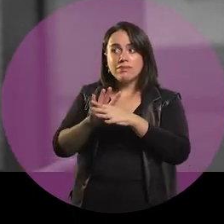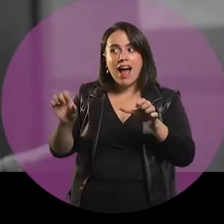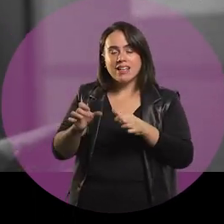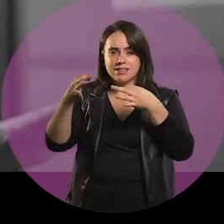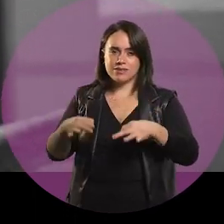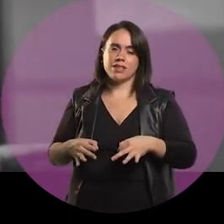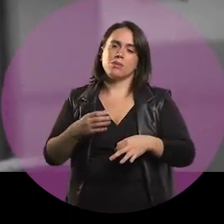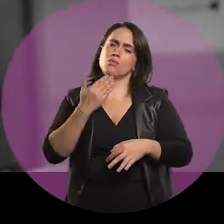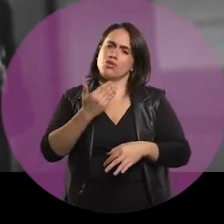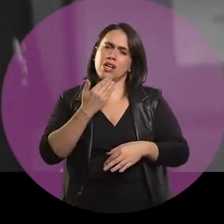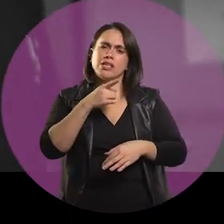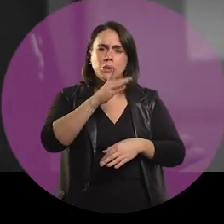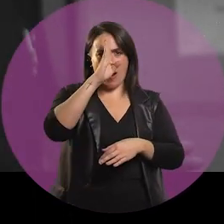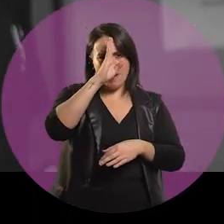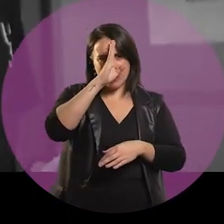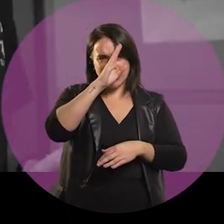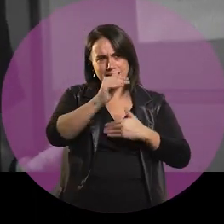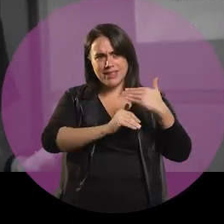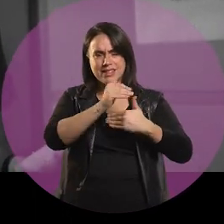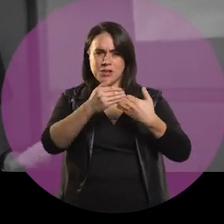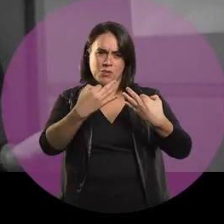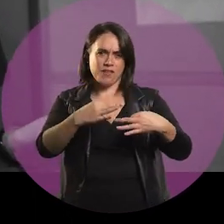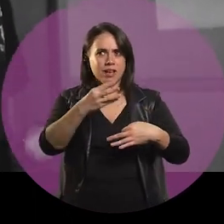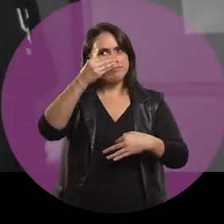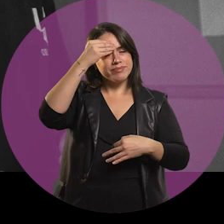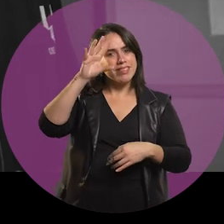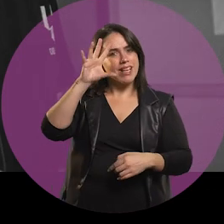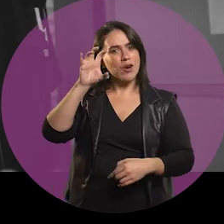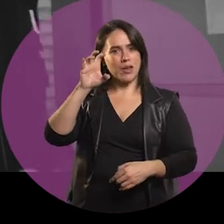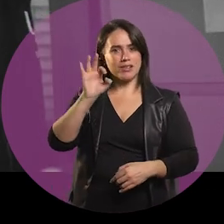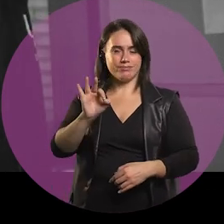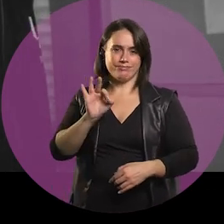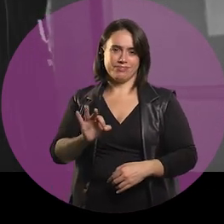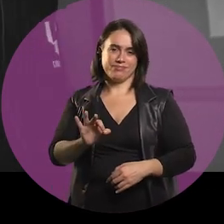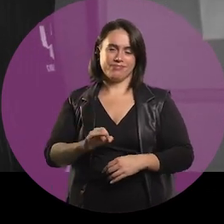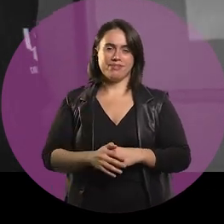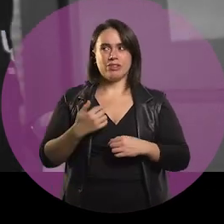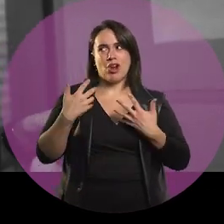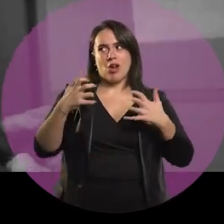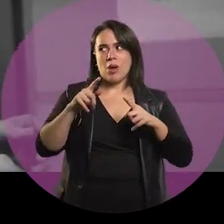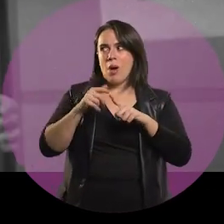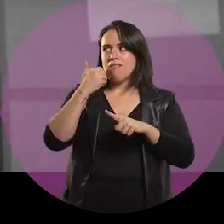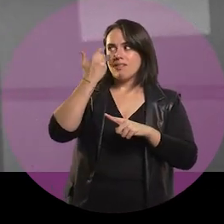Amén por las personas que retienen esos conocimientos. Quería chequear que Laura no me hubiera mentido. Y me hubiese hecho hacer un papelón.